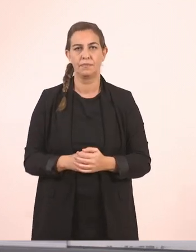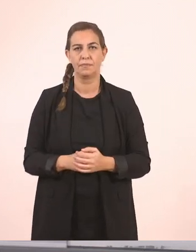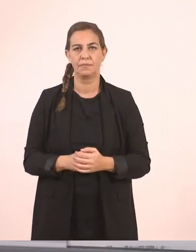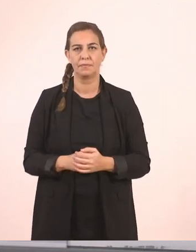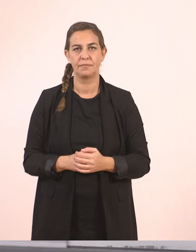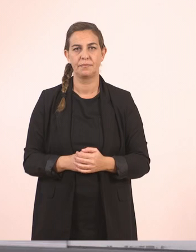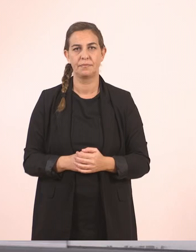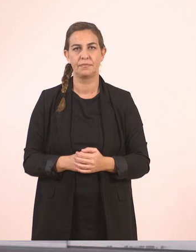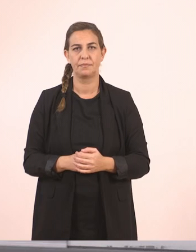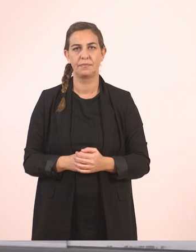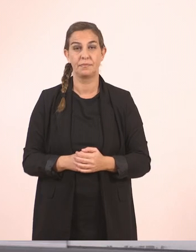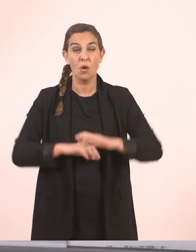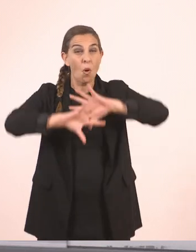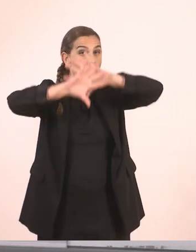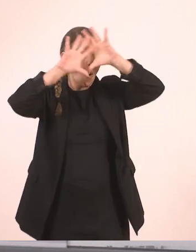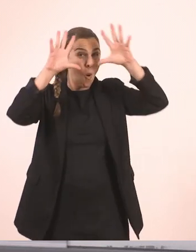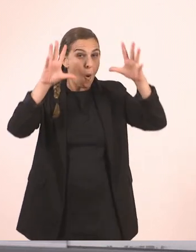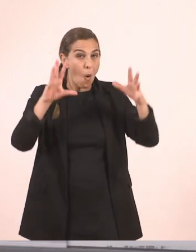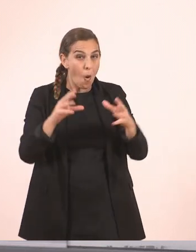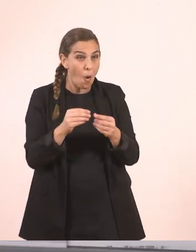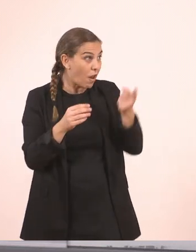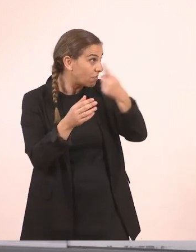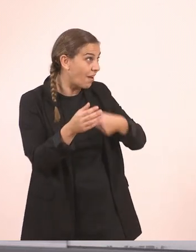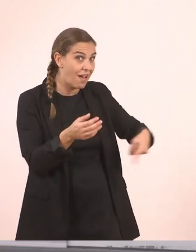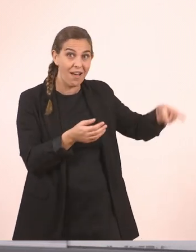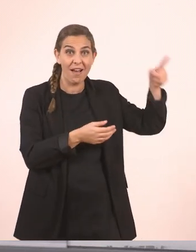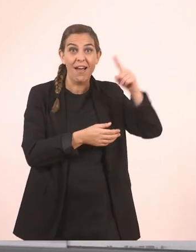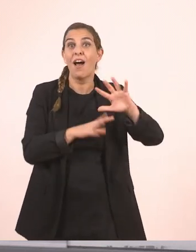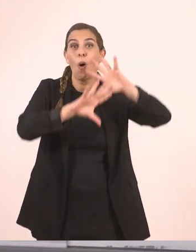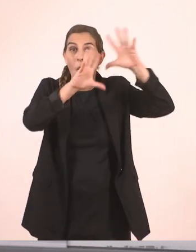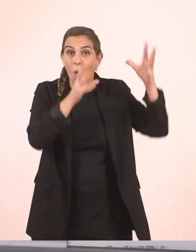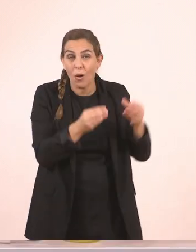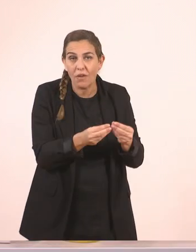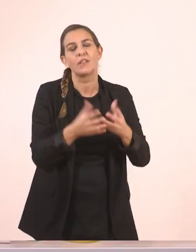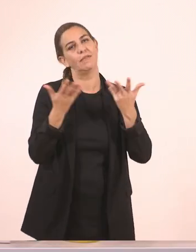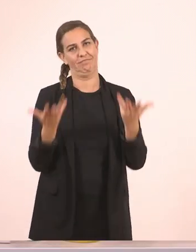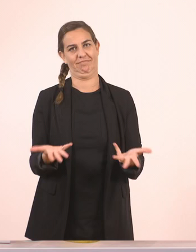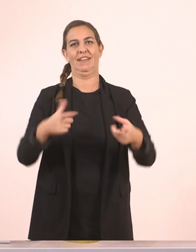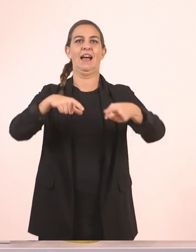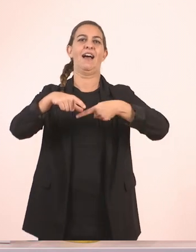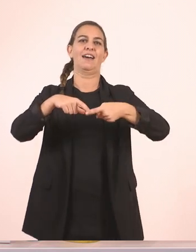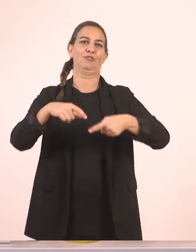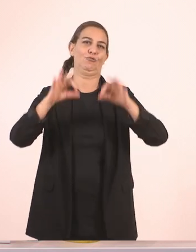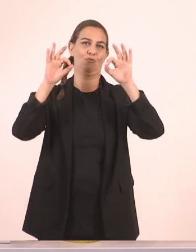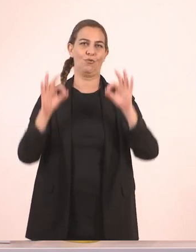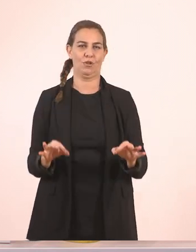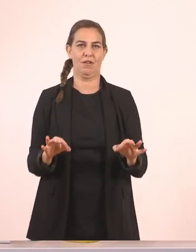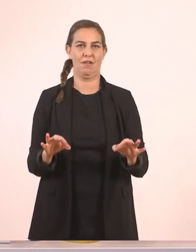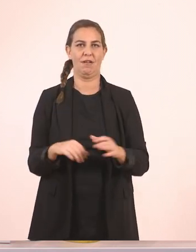Όλα αυτά παιδια, βασικά αυτά είναι τα Χριστούγεννα. Δηλαδή το αληθινό νόημα των Χριστουγέννων,